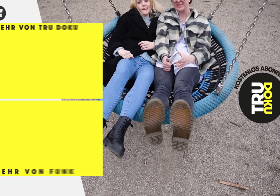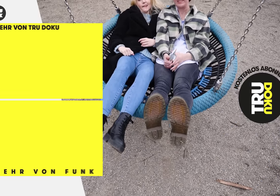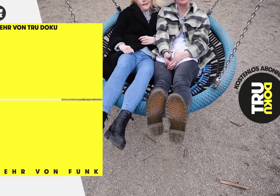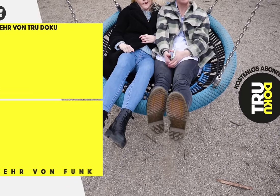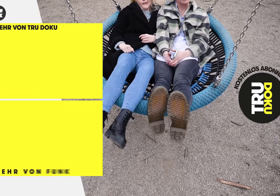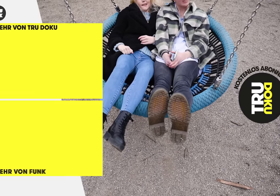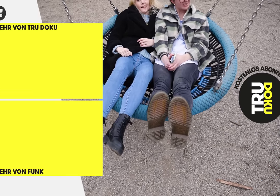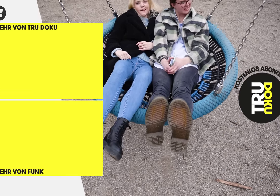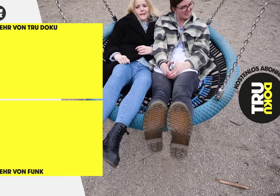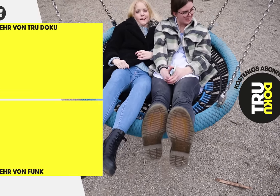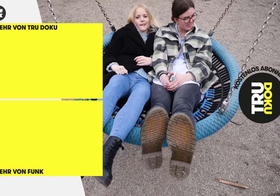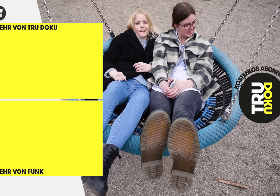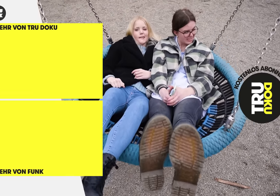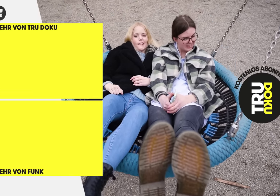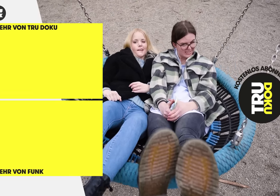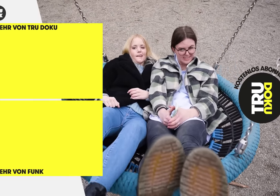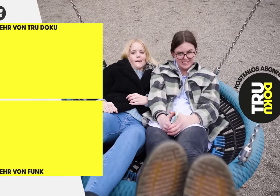das Kind von gehörlosen Eltern zu sein.